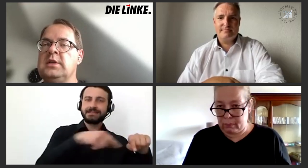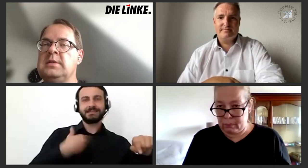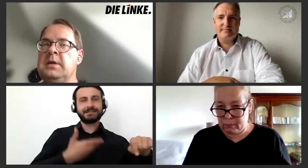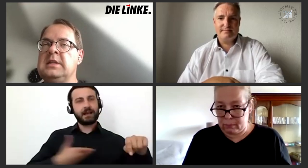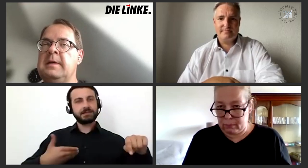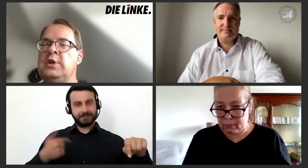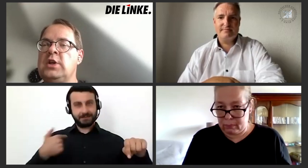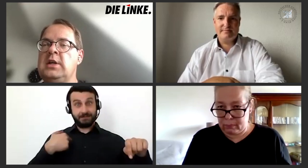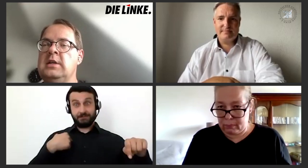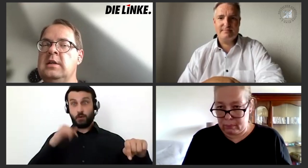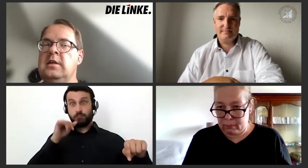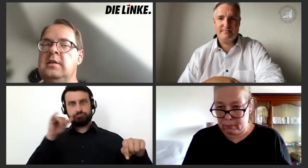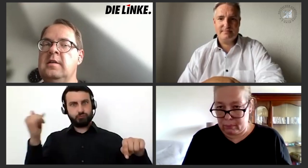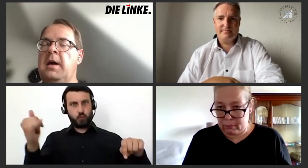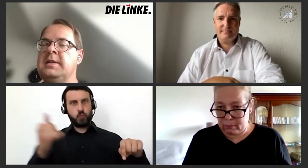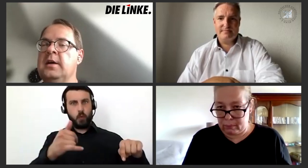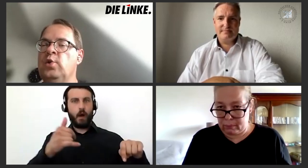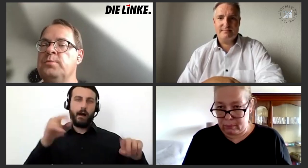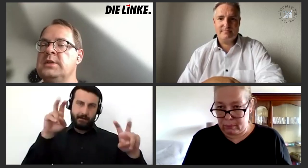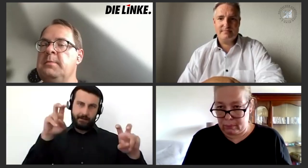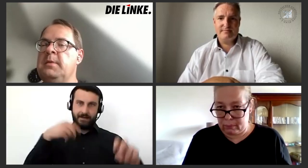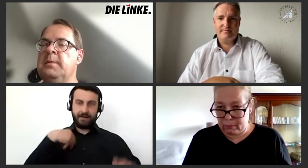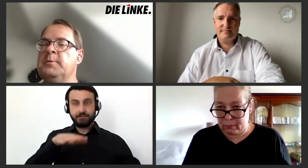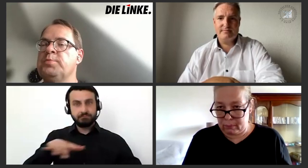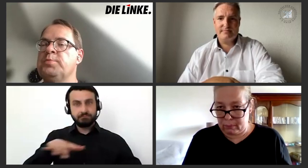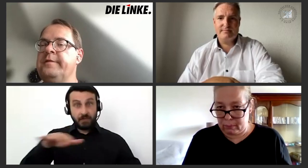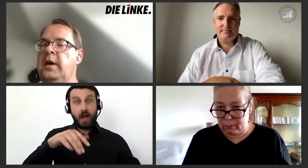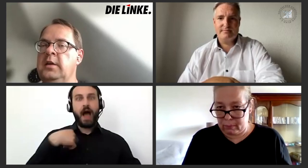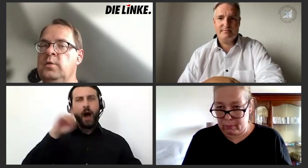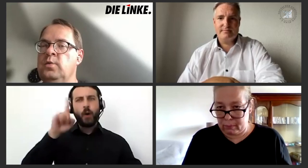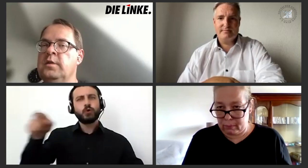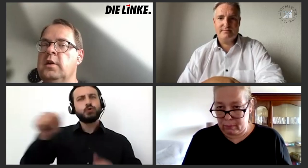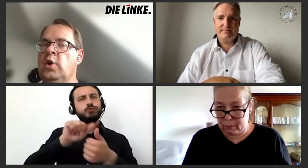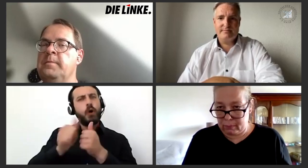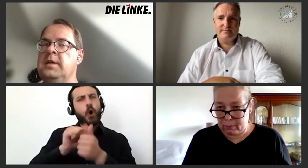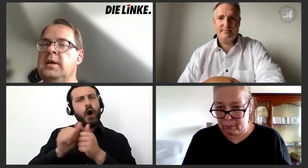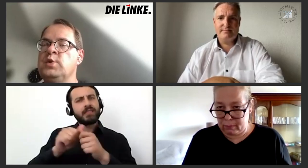Dort ist mir an zwei Stellen die Thematik auch im Zusammenhang mit Sportvereinen